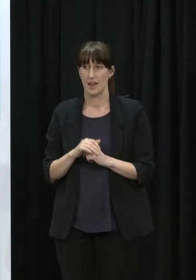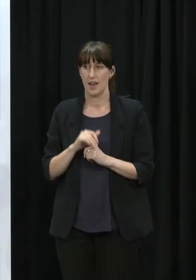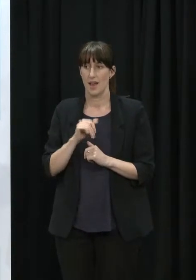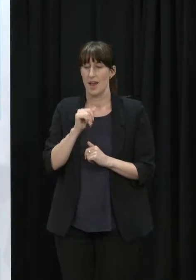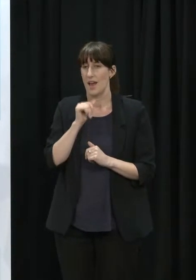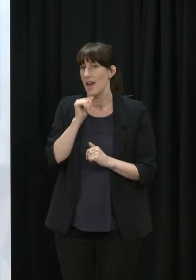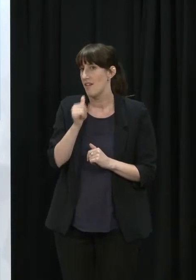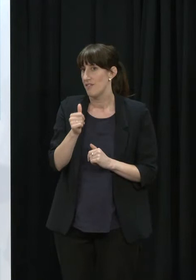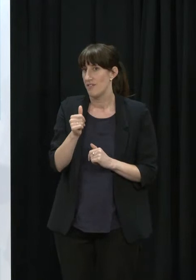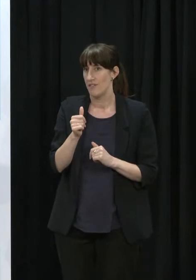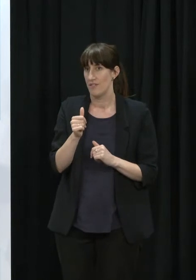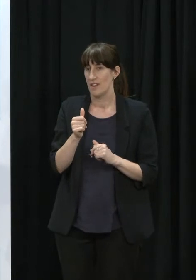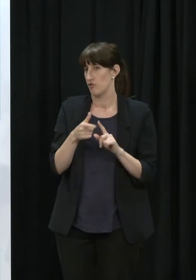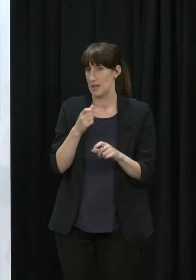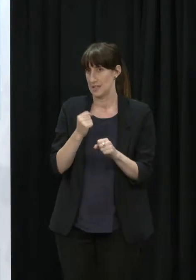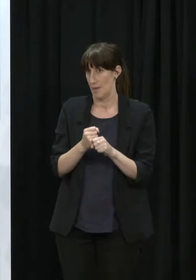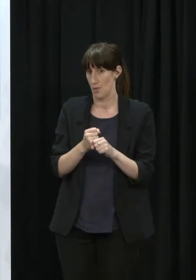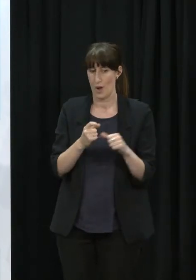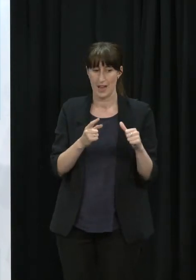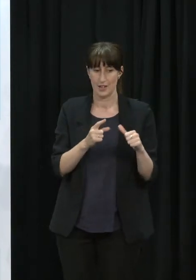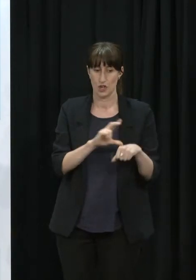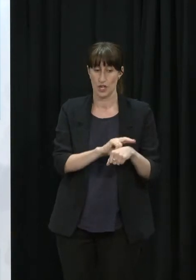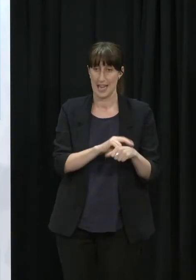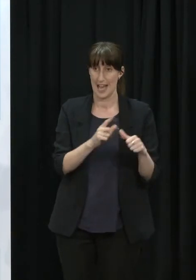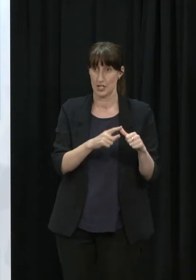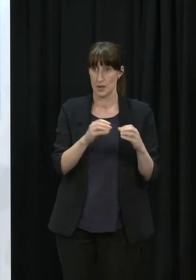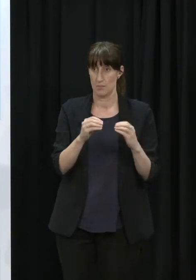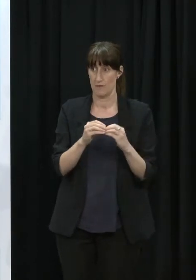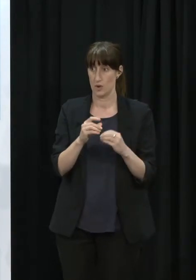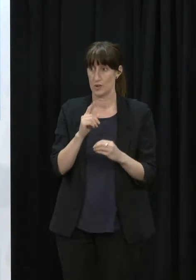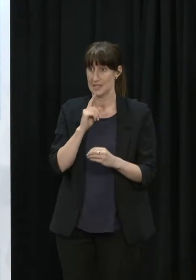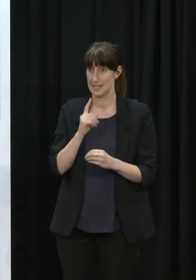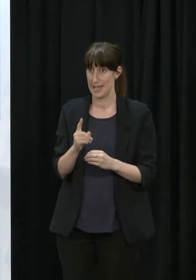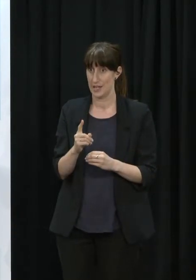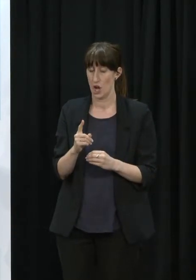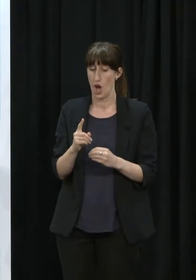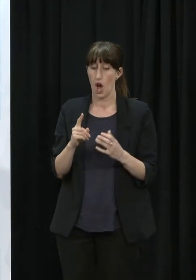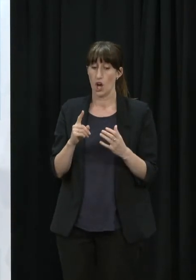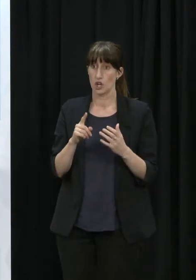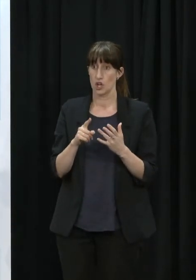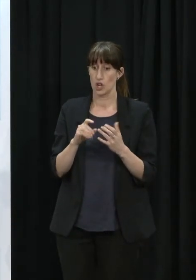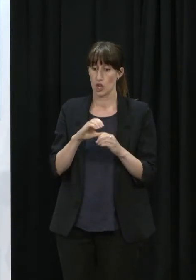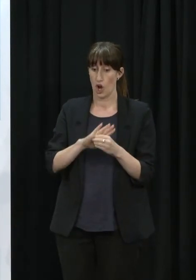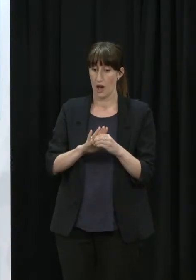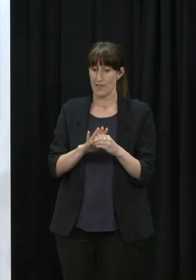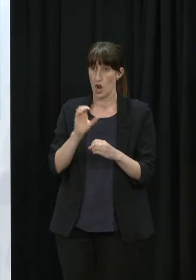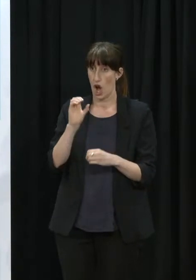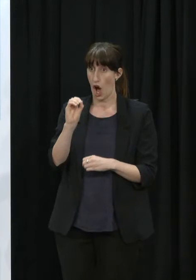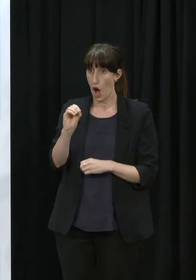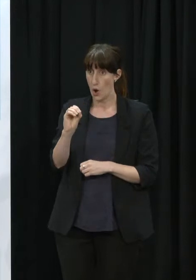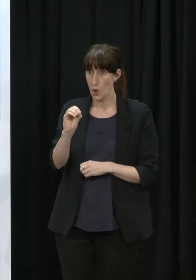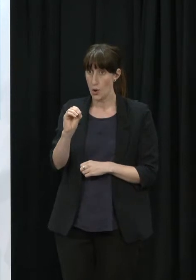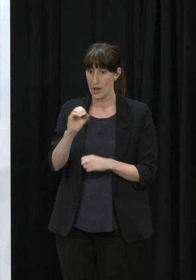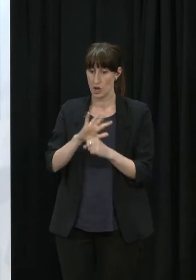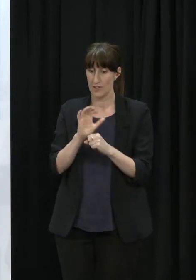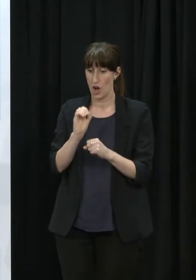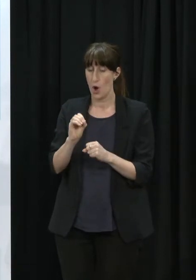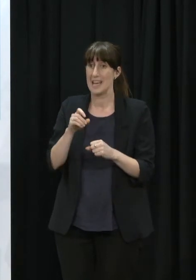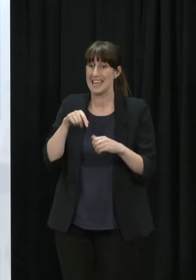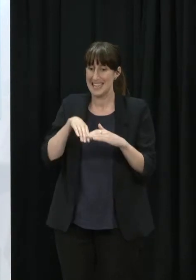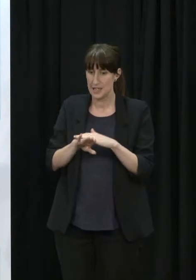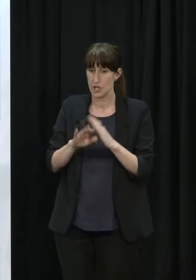nui mo te pehea Ko te omicron